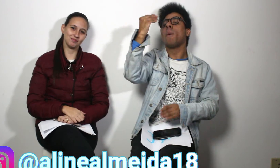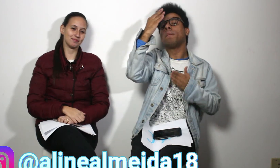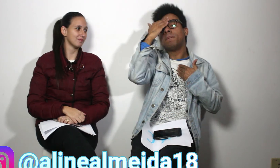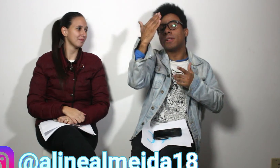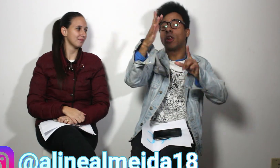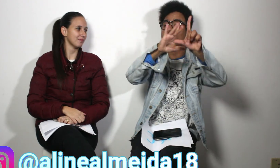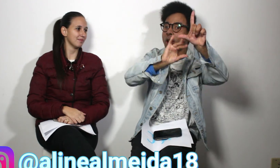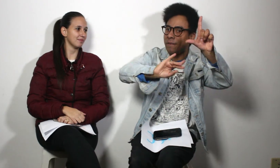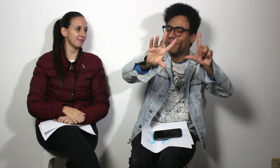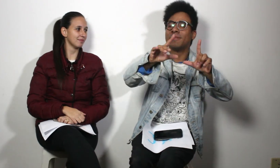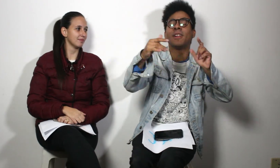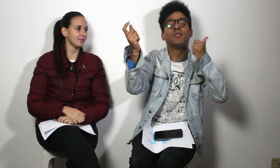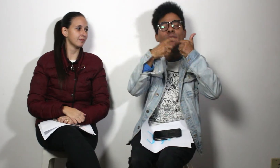Obrigado compartilhar! e curtir